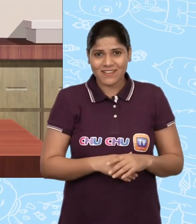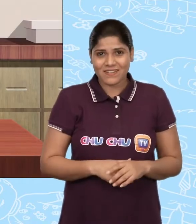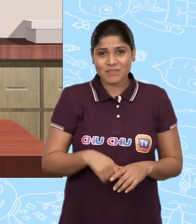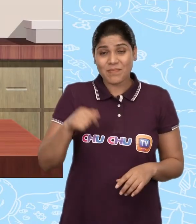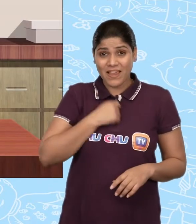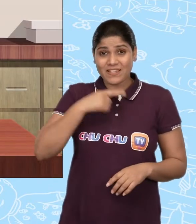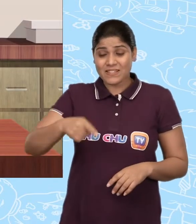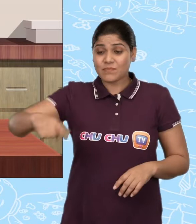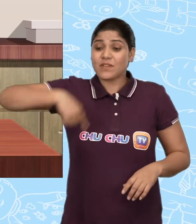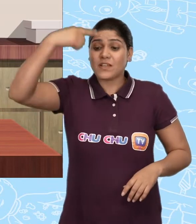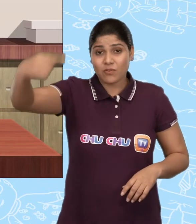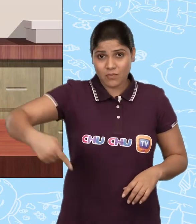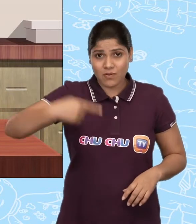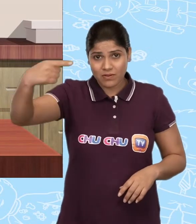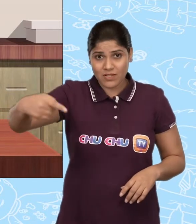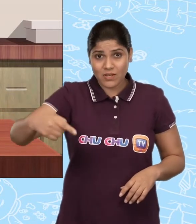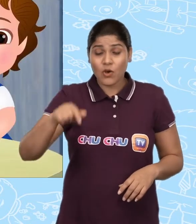तो मै इस पहिये को घूमाऊंगी